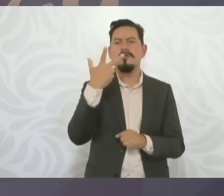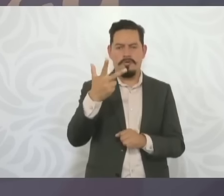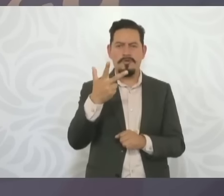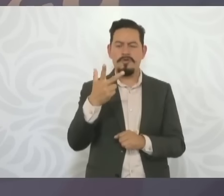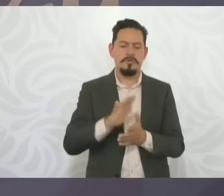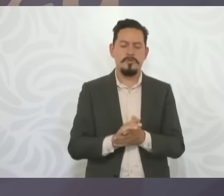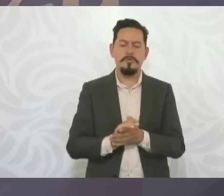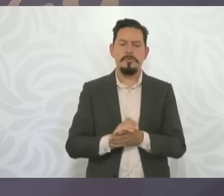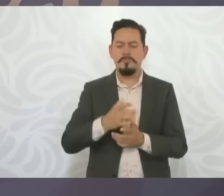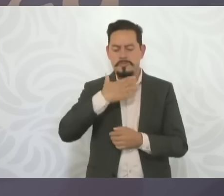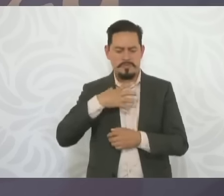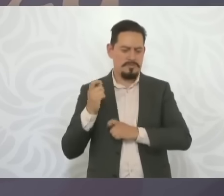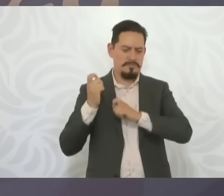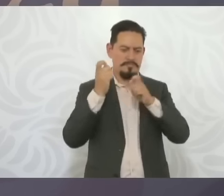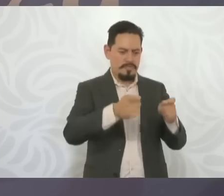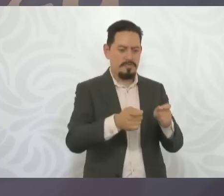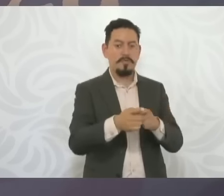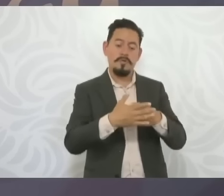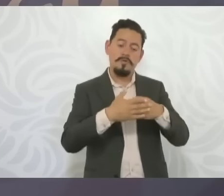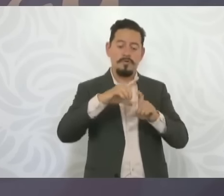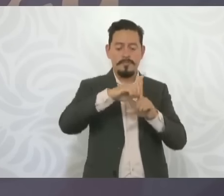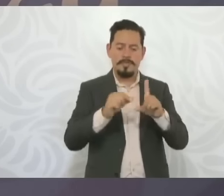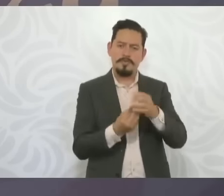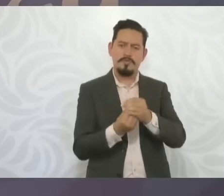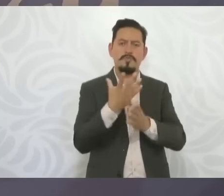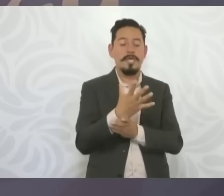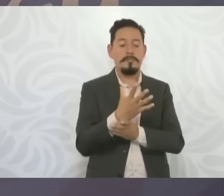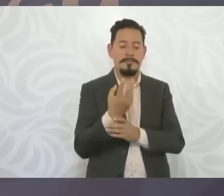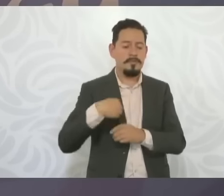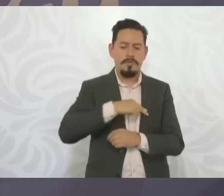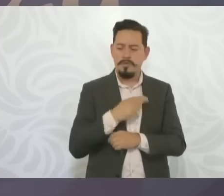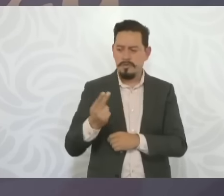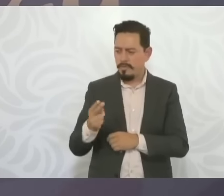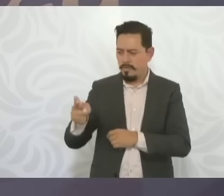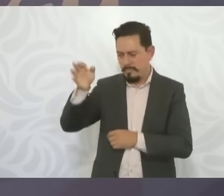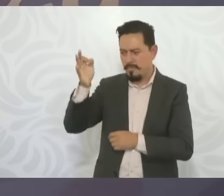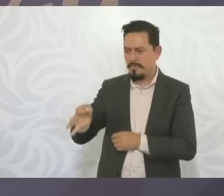nación debe practicarse con la mayor dignidad y responsabilidad, hacerla valer en el mundo